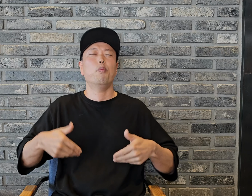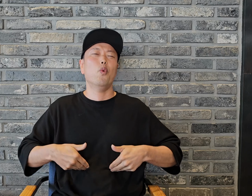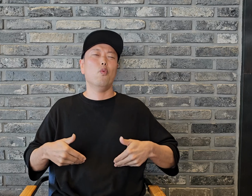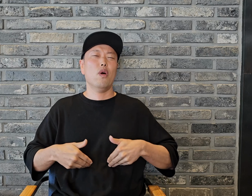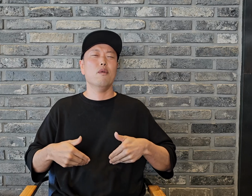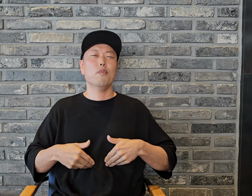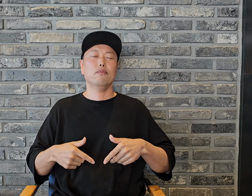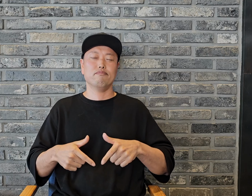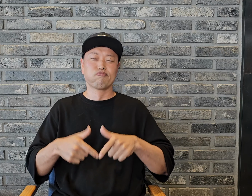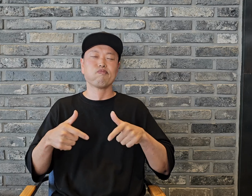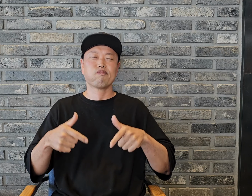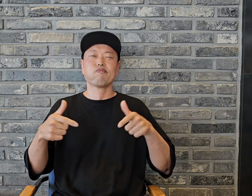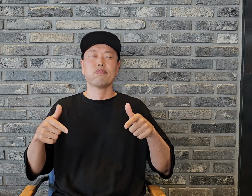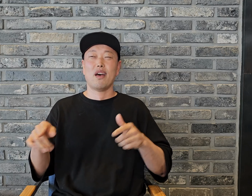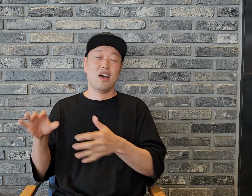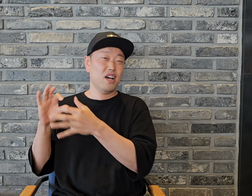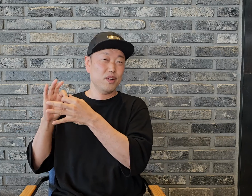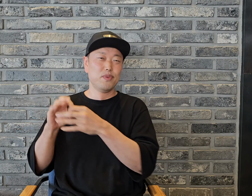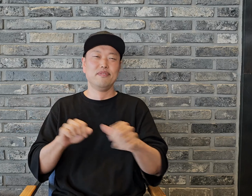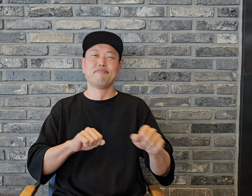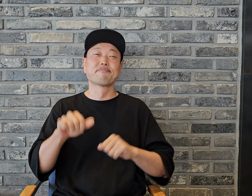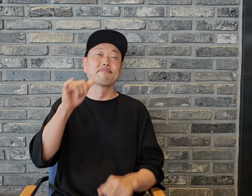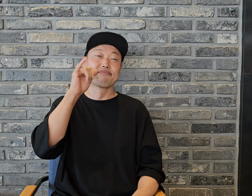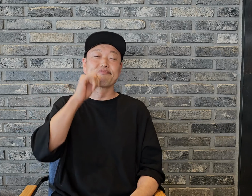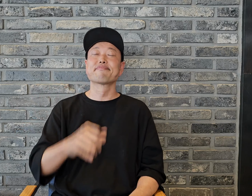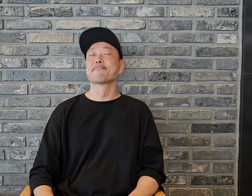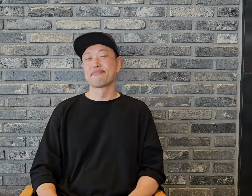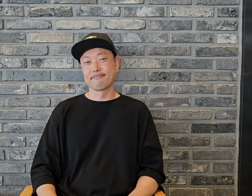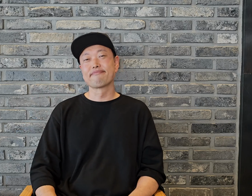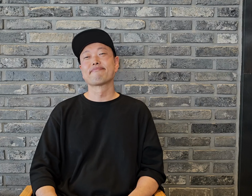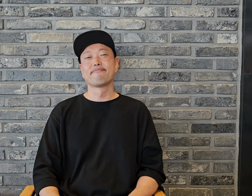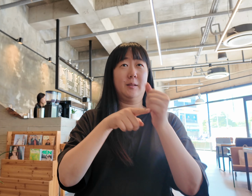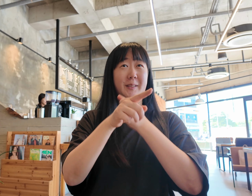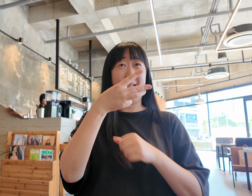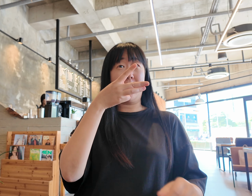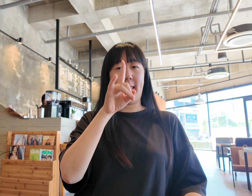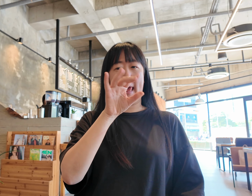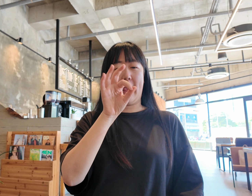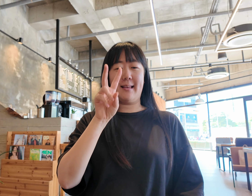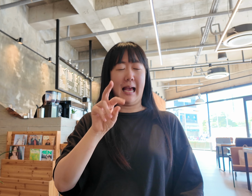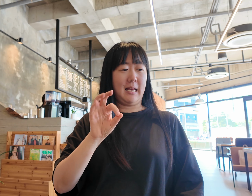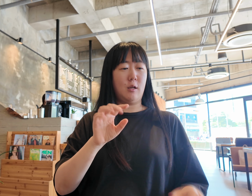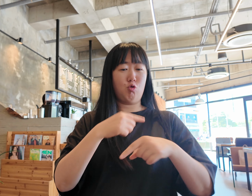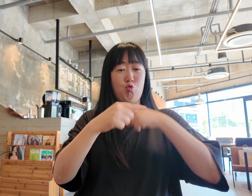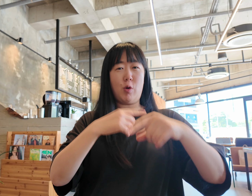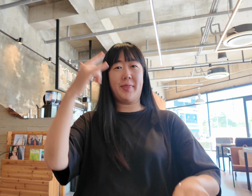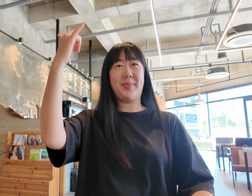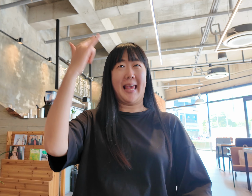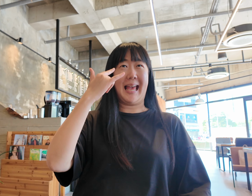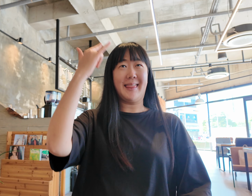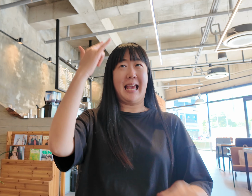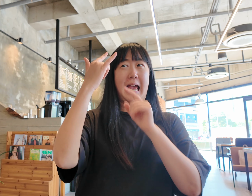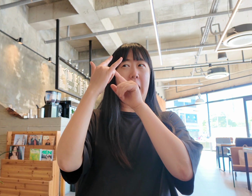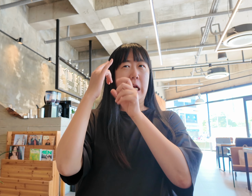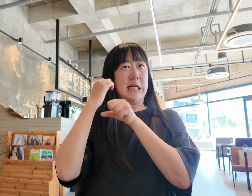pienso más en ello y me vuelvo más activo. Si el lenguaje de señas del sol es originalmente así,